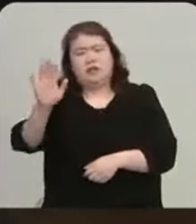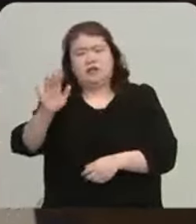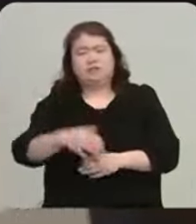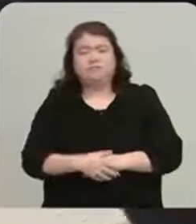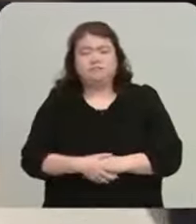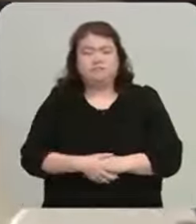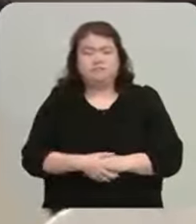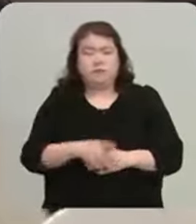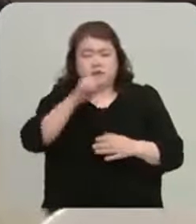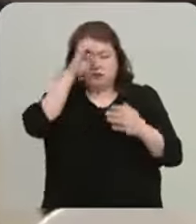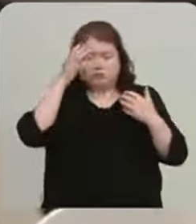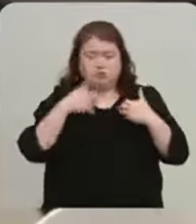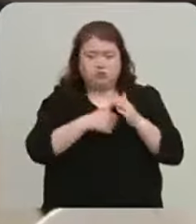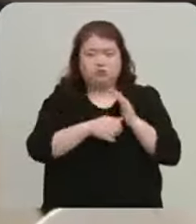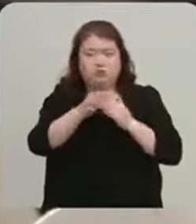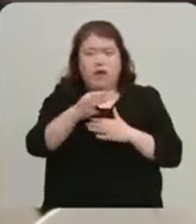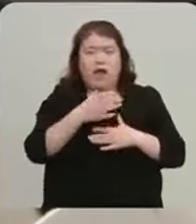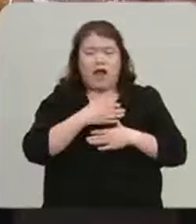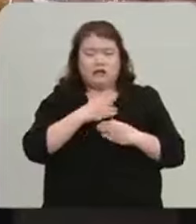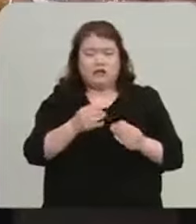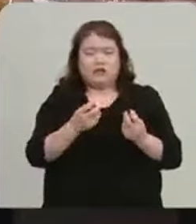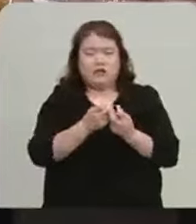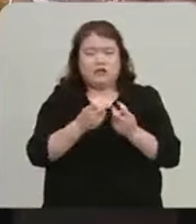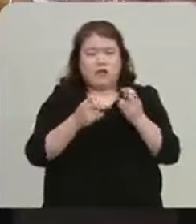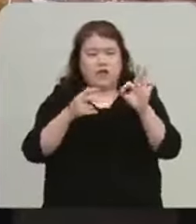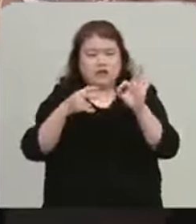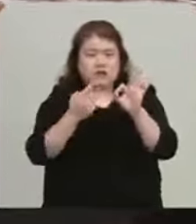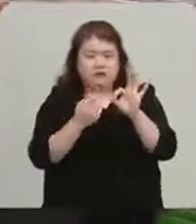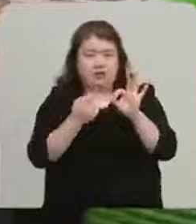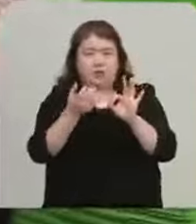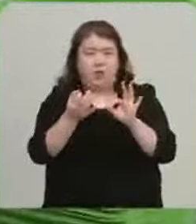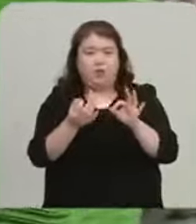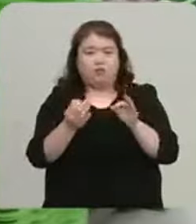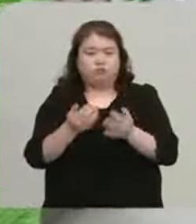정부는 물가 안정 대책에 10조 원 넘는 돈을 풀고 특히 급등하는 과일